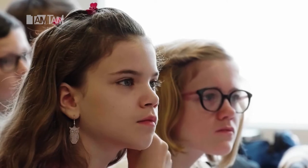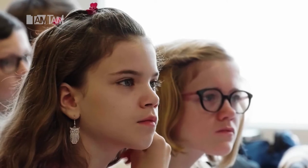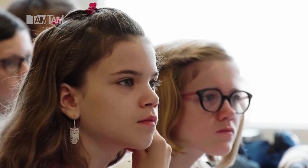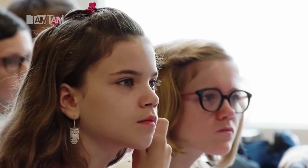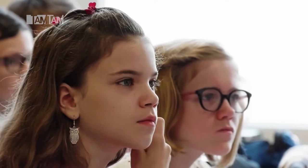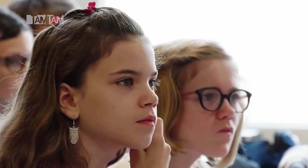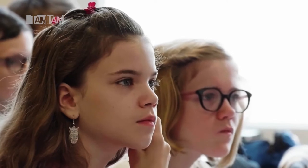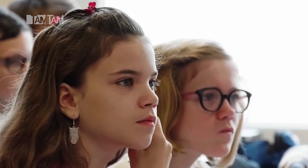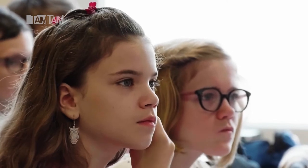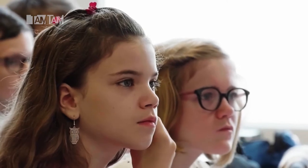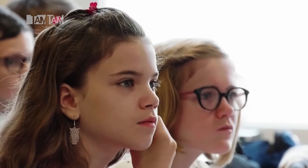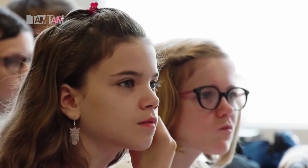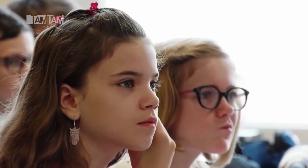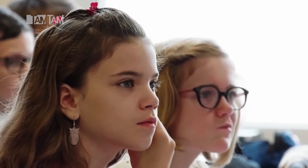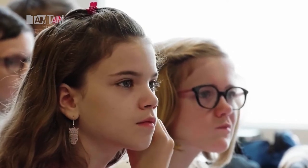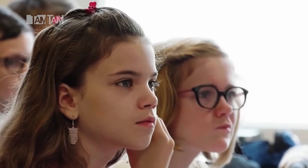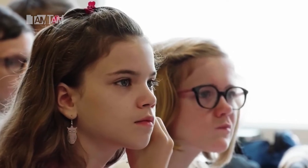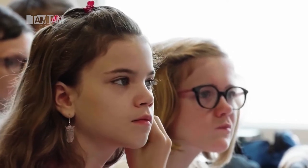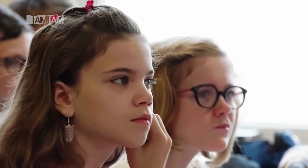On est ici à Sainte-Marie Namur qui est une école